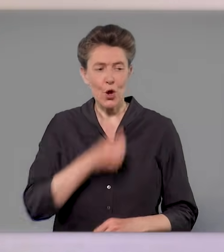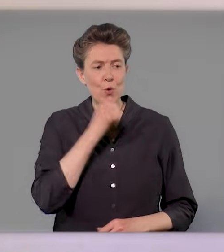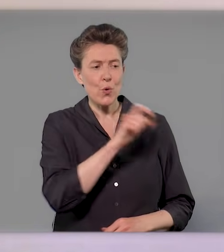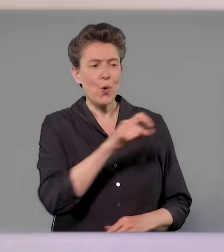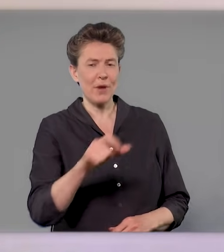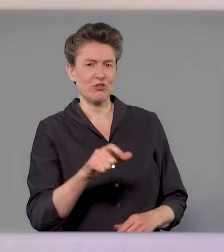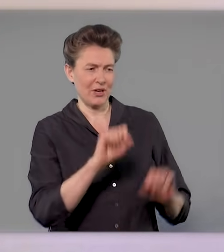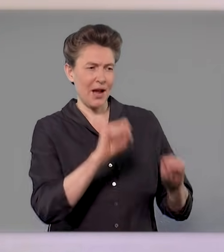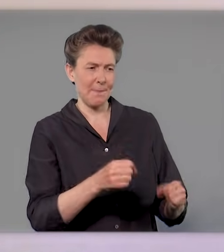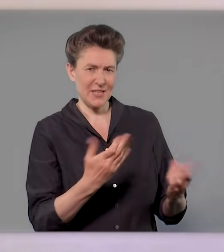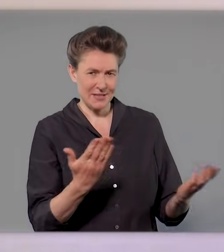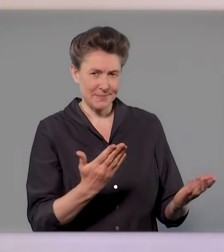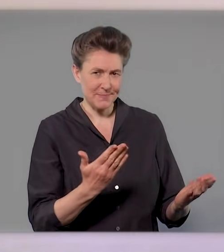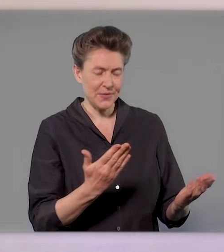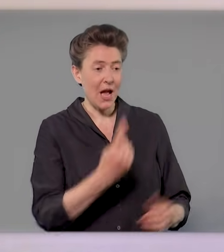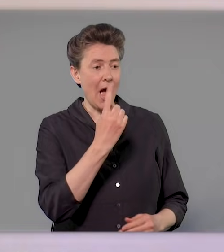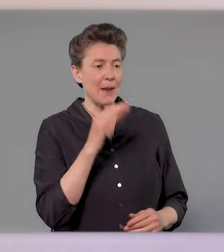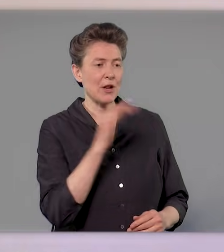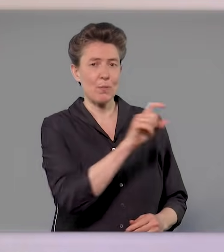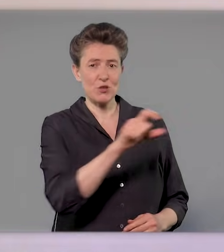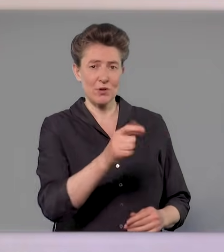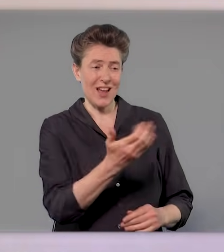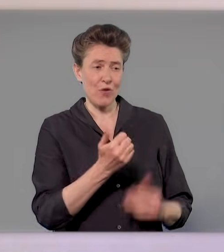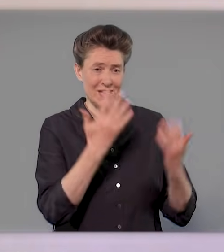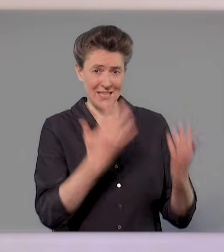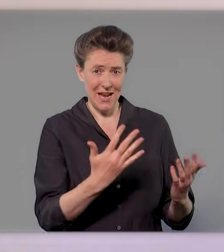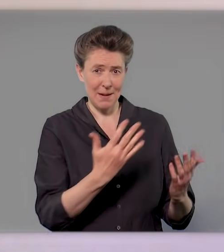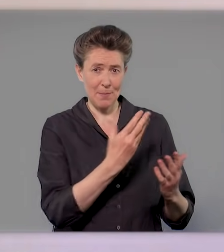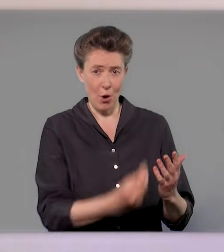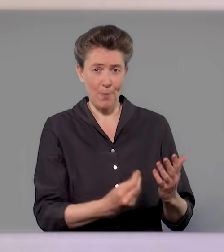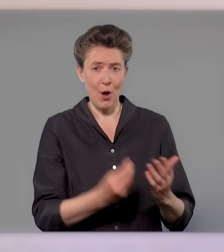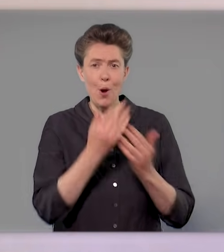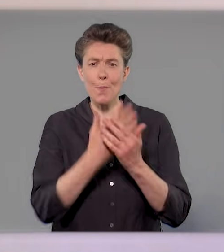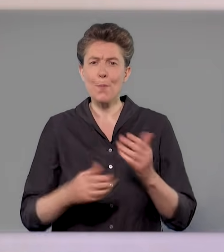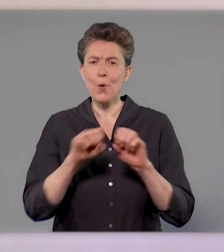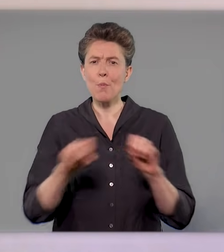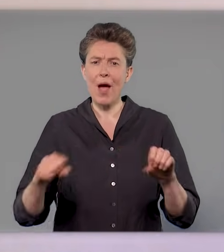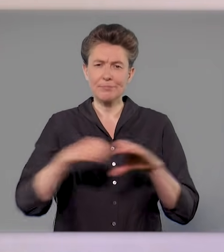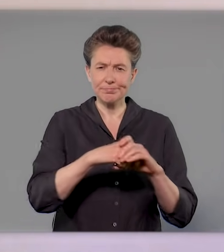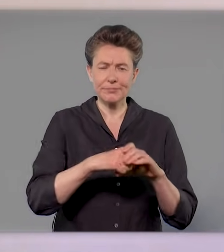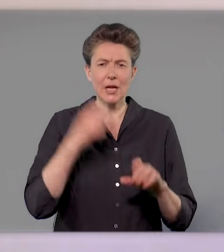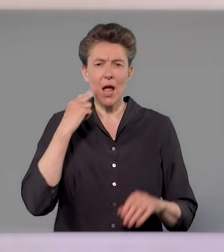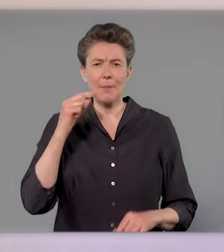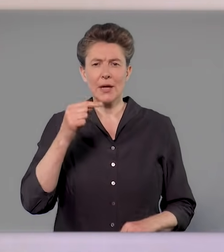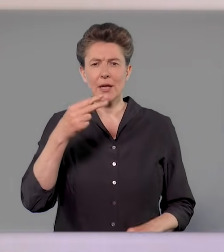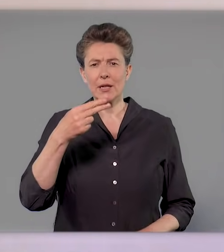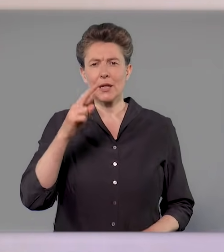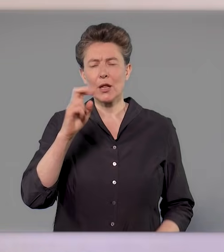mit gleichzeitiger Blutungsneigung bei jungen Erwachsenen bei etwa 10 pro einer Million Geimpfter auf.